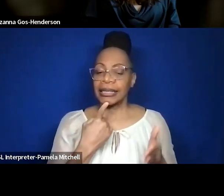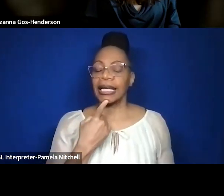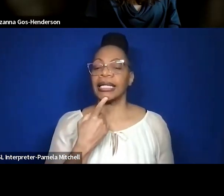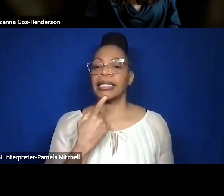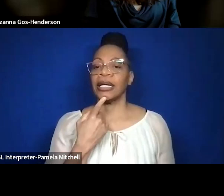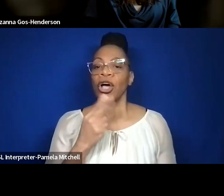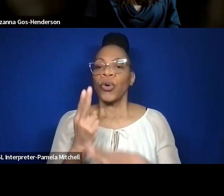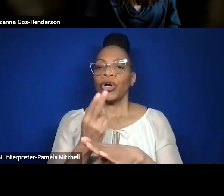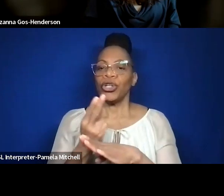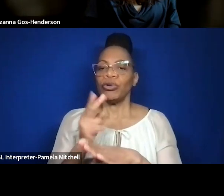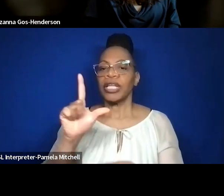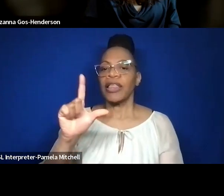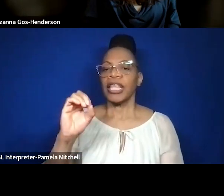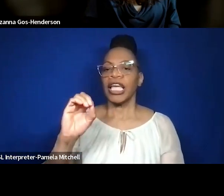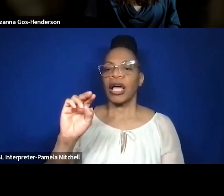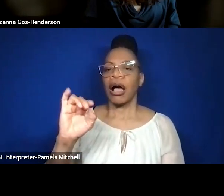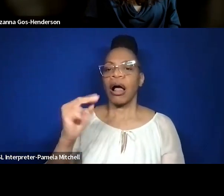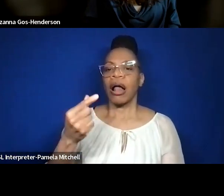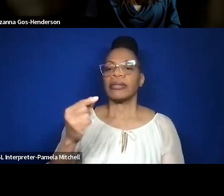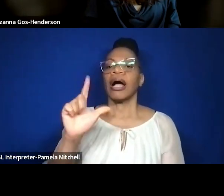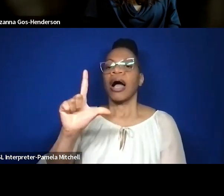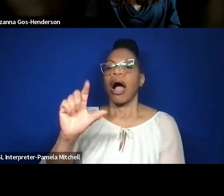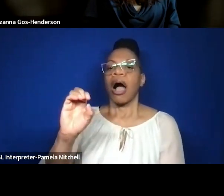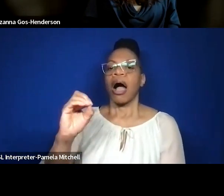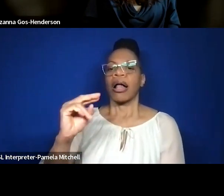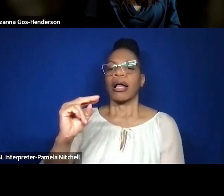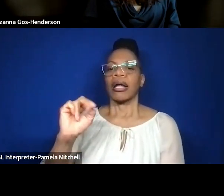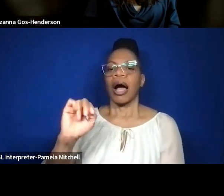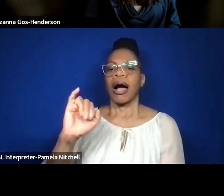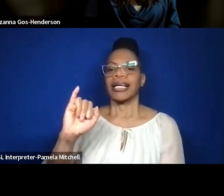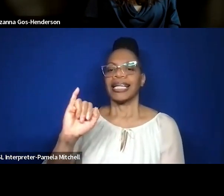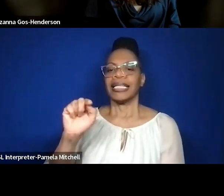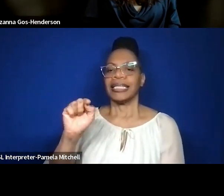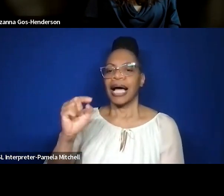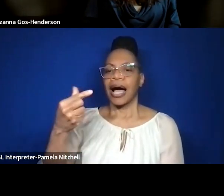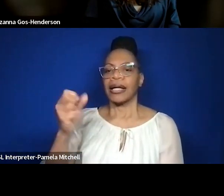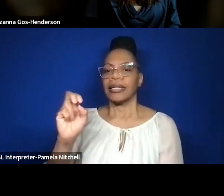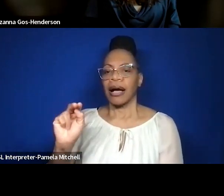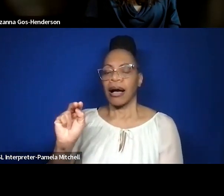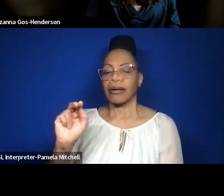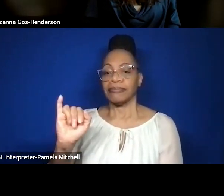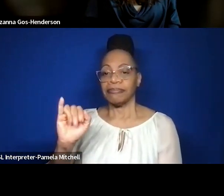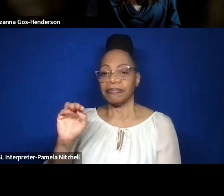estamos usando ese login.gov, id.me. Es más bien una transición hacia la que nos hemos movido.